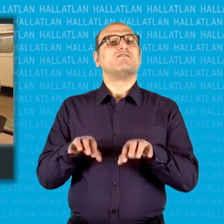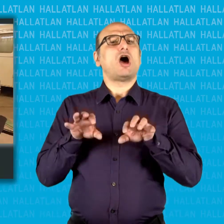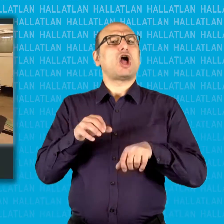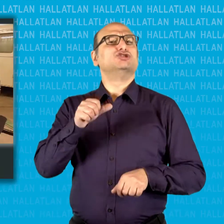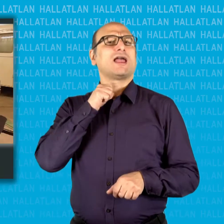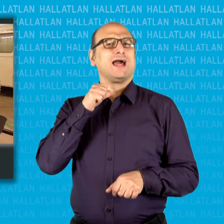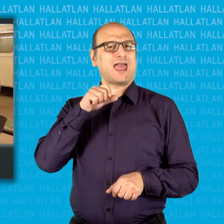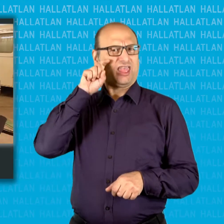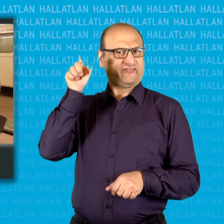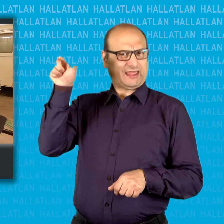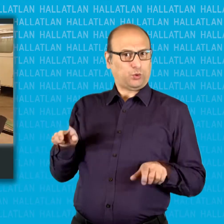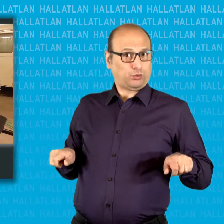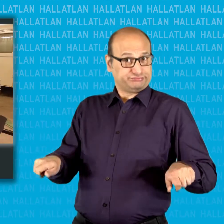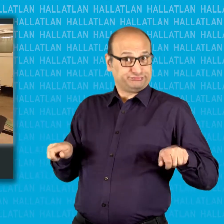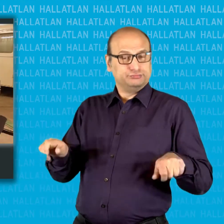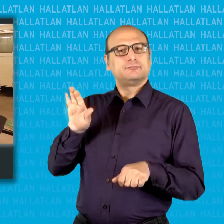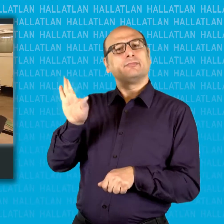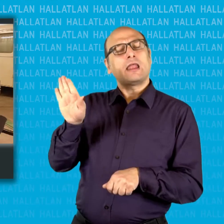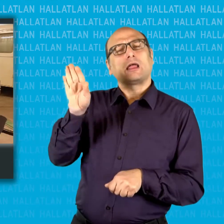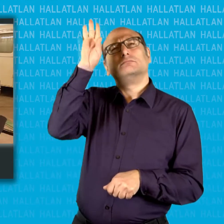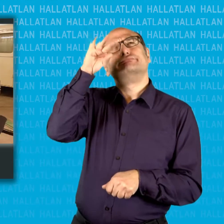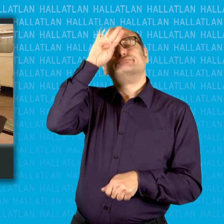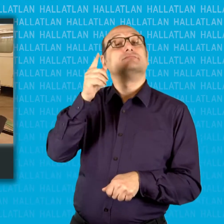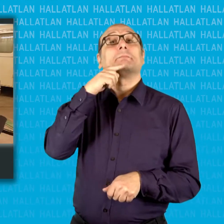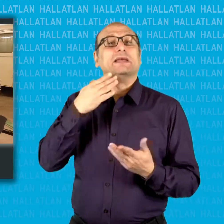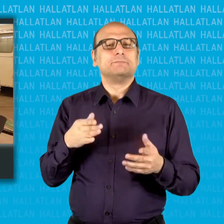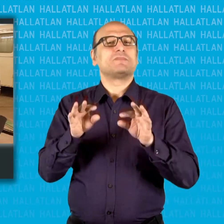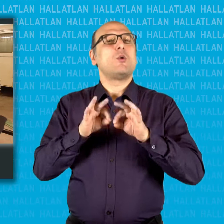Farkas Gergely kerekesszékben él, és legnagyobb álma, hogy bejuthasson az